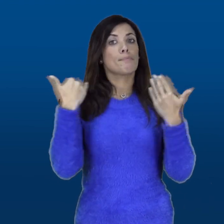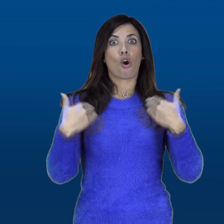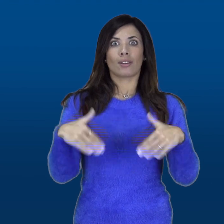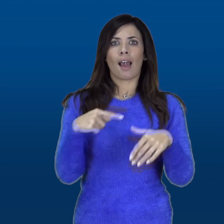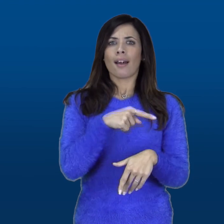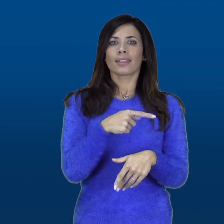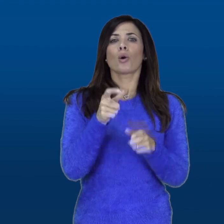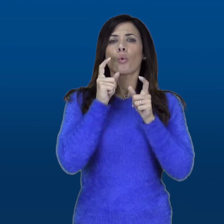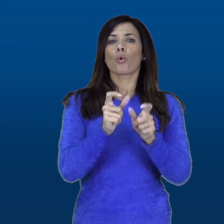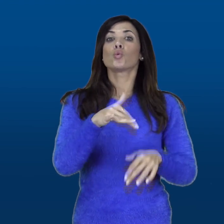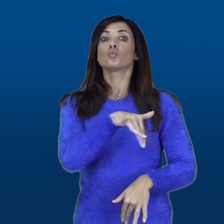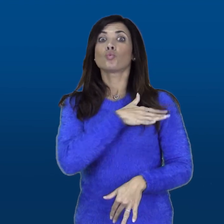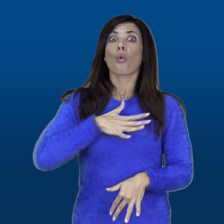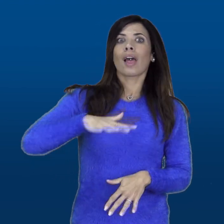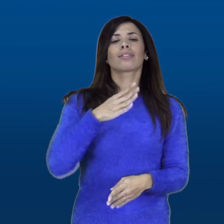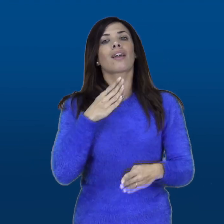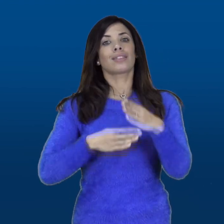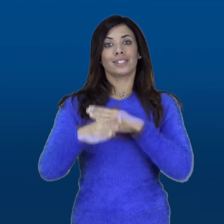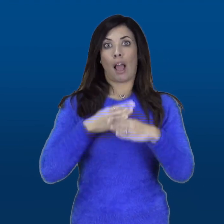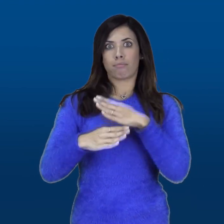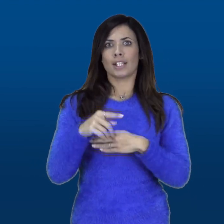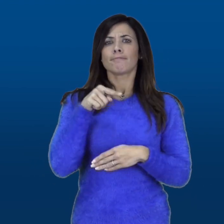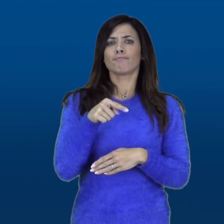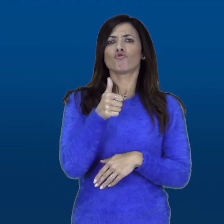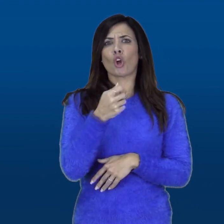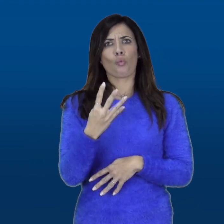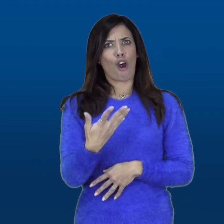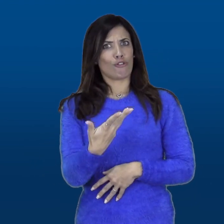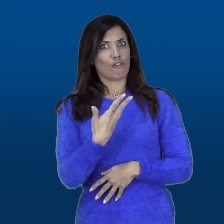che sono molto importanti per gli studenti disabili in possesso del riconoscimento secondo la Legge 104/92